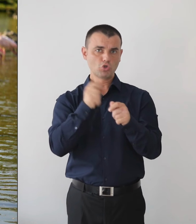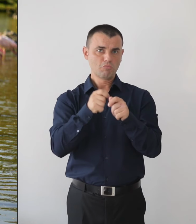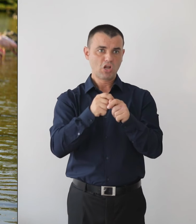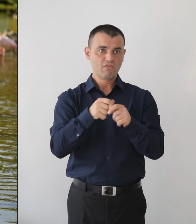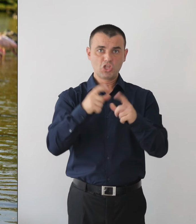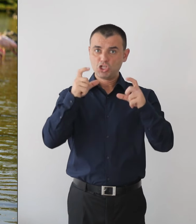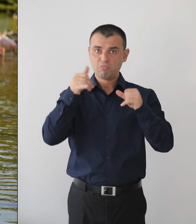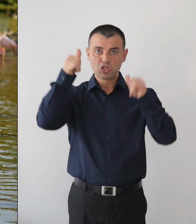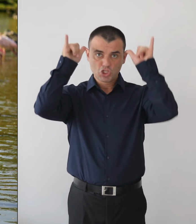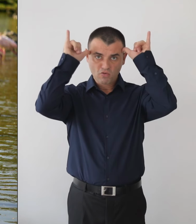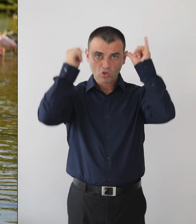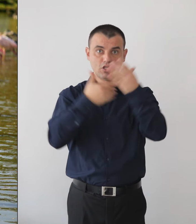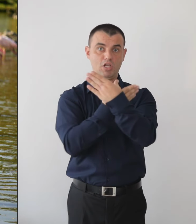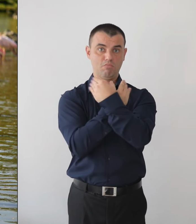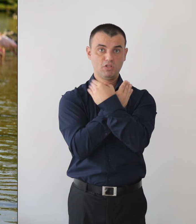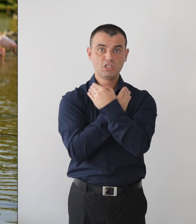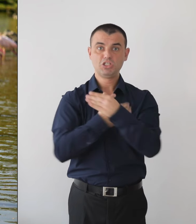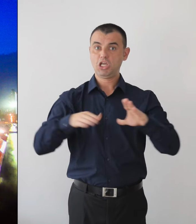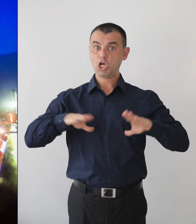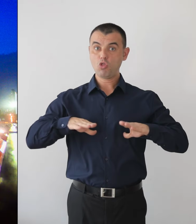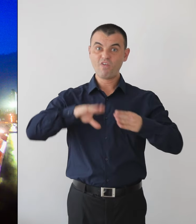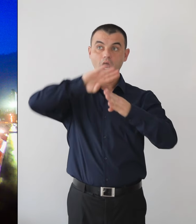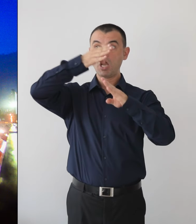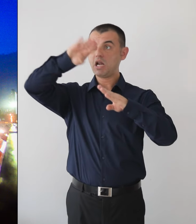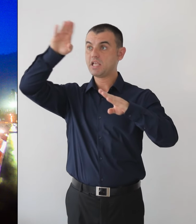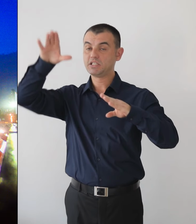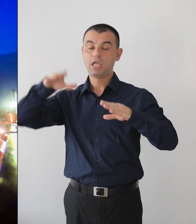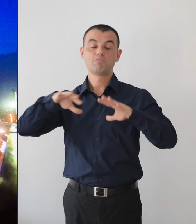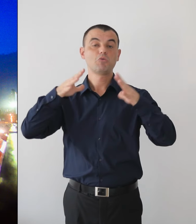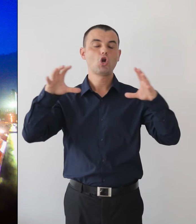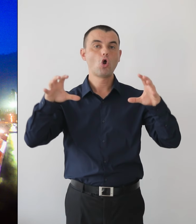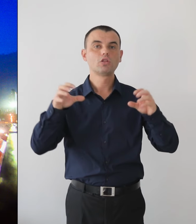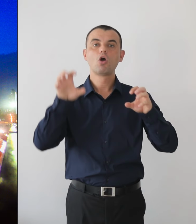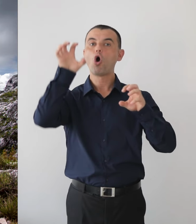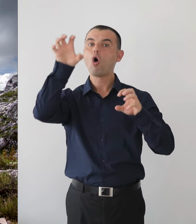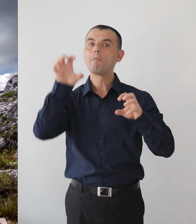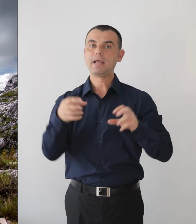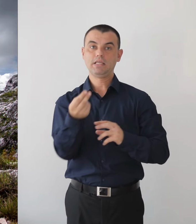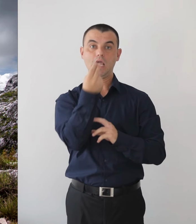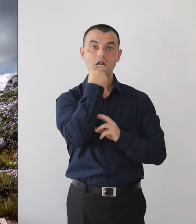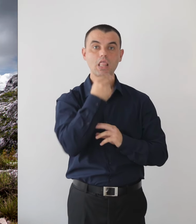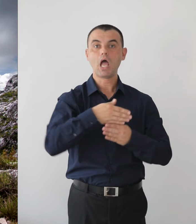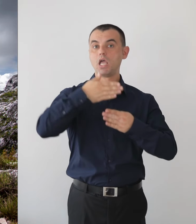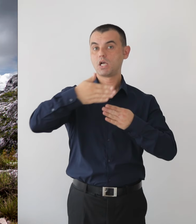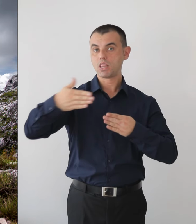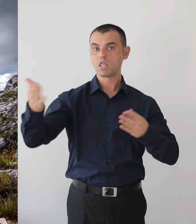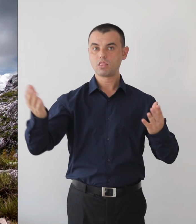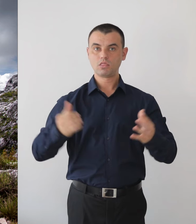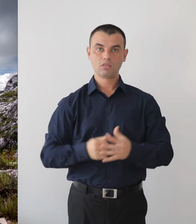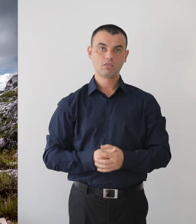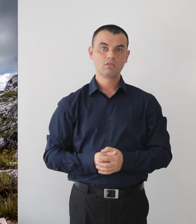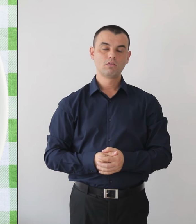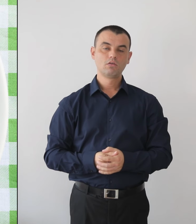Можете да правите снимки на животни, птици, градове, пейзажи, природа, предмети, храна и т.н.